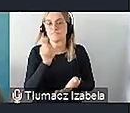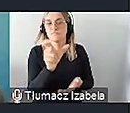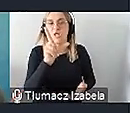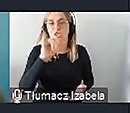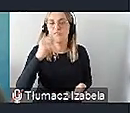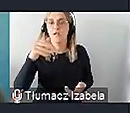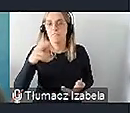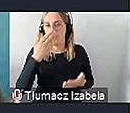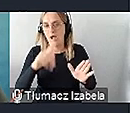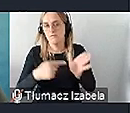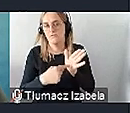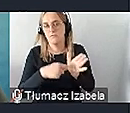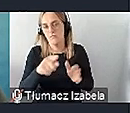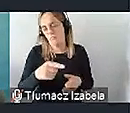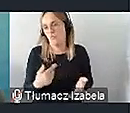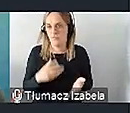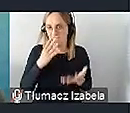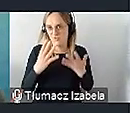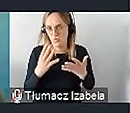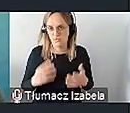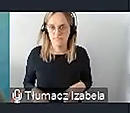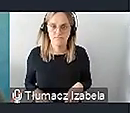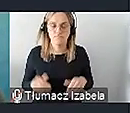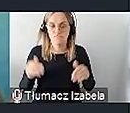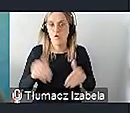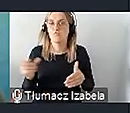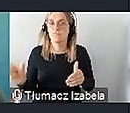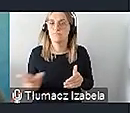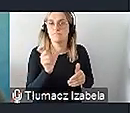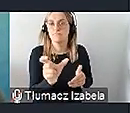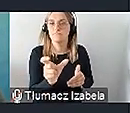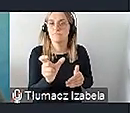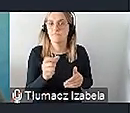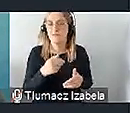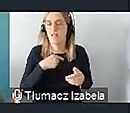bo nam się pojawi prawdopodobnie coś takiego. Możemy wpisać to, co dla nas jest ważne w roli lidera.